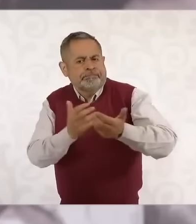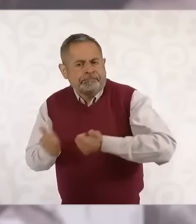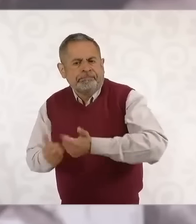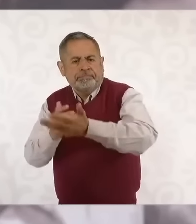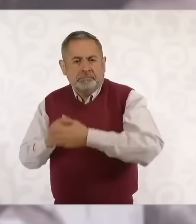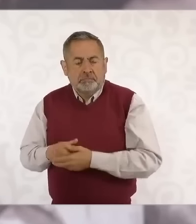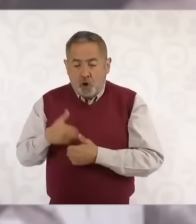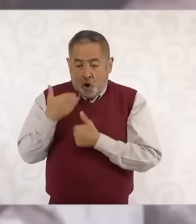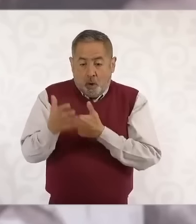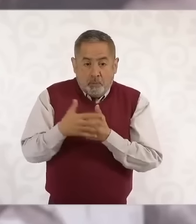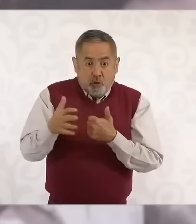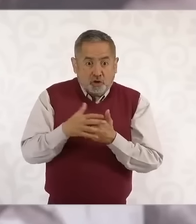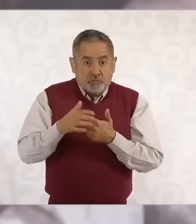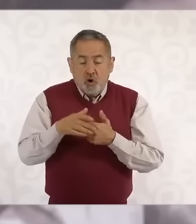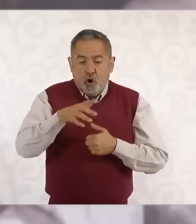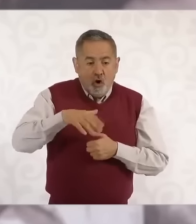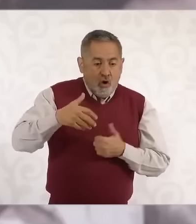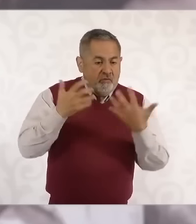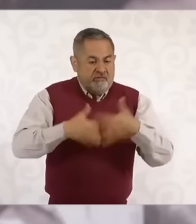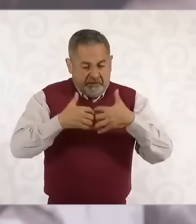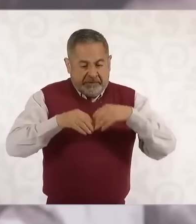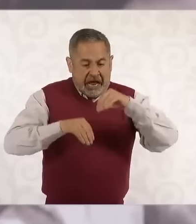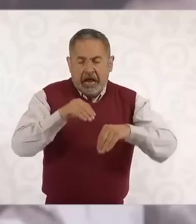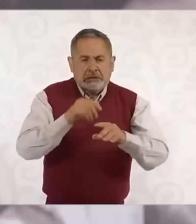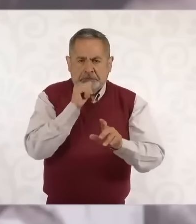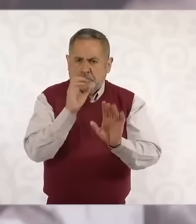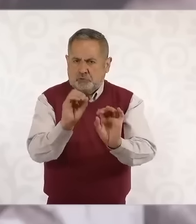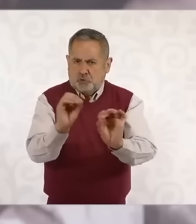plazo no tenemos previsto en esa en esa región. Eh, más sin embargo le contesto la siguiente